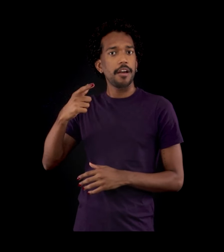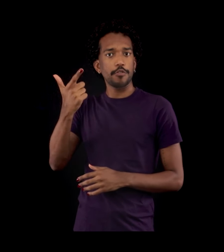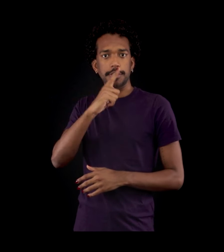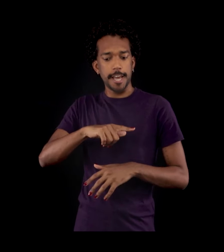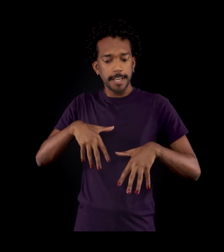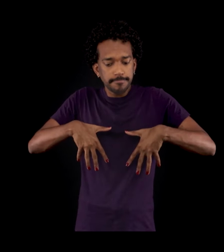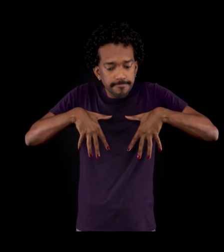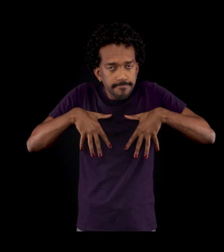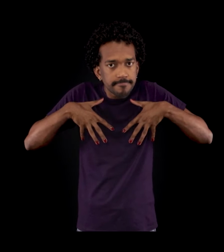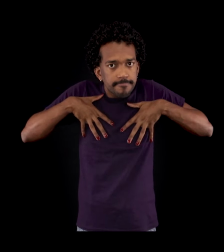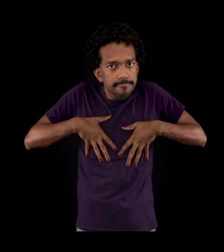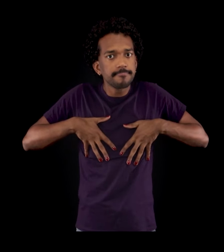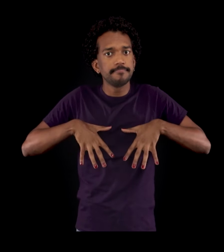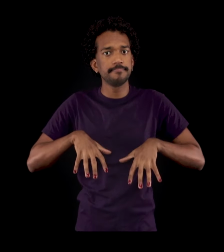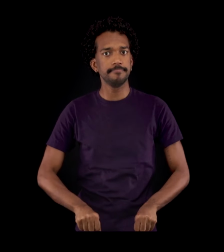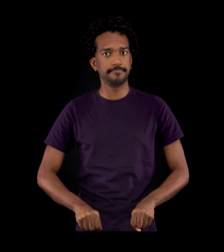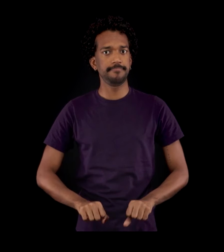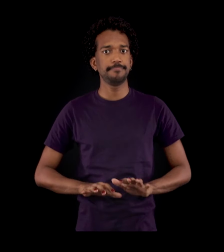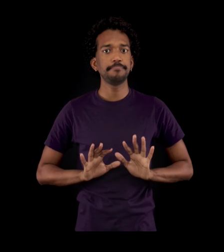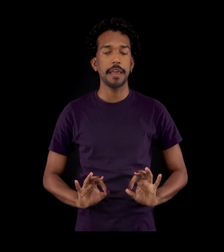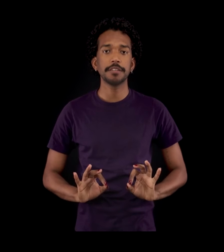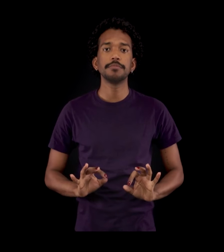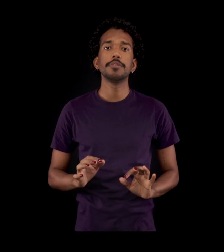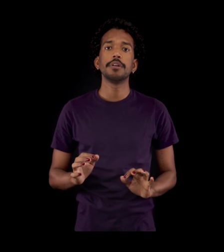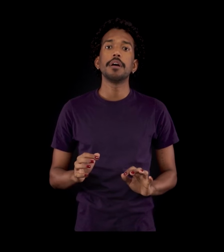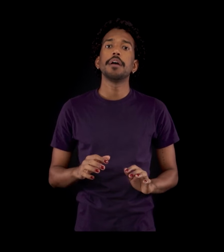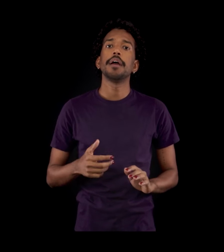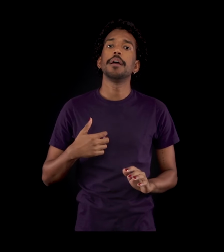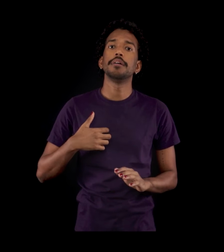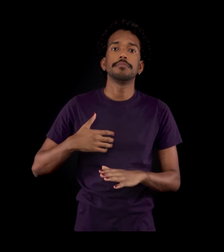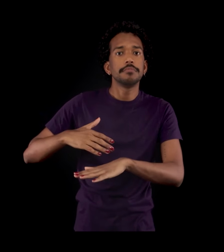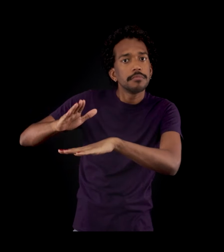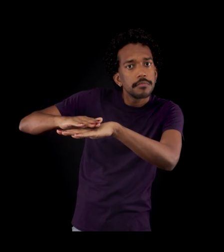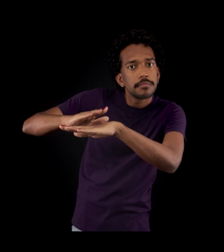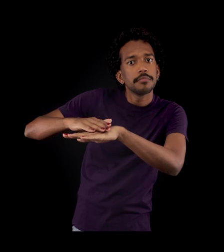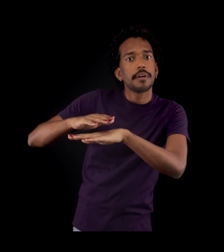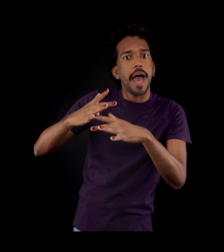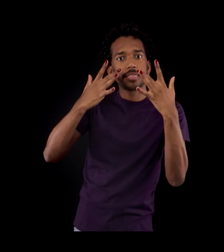Chamei atenção da tradição iorubá, da mitologia,